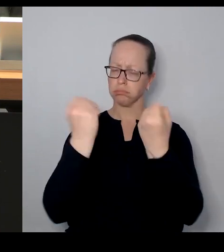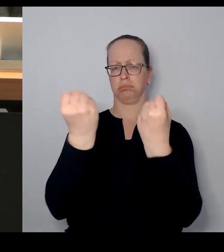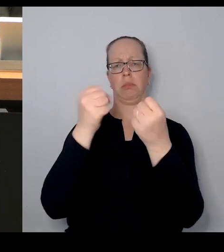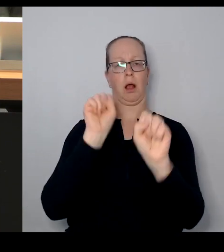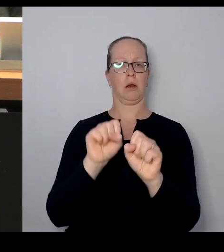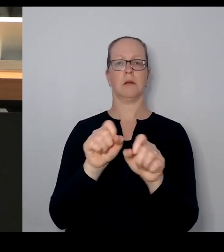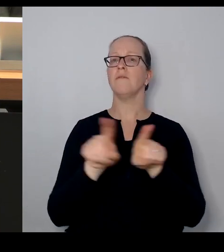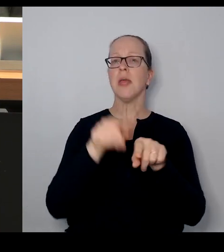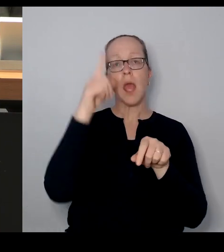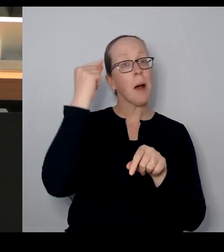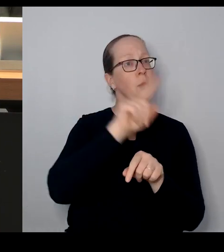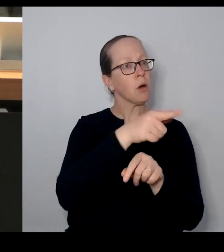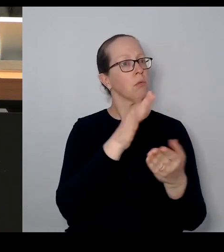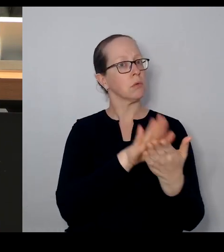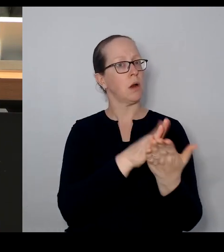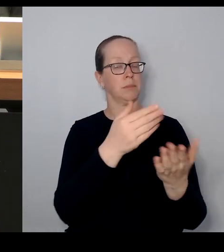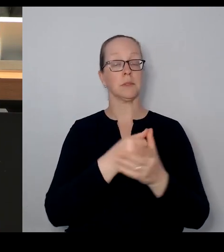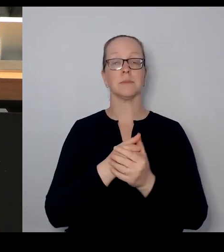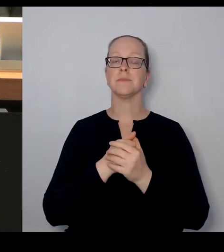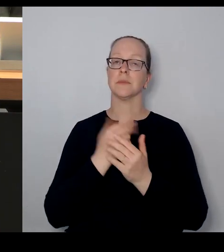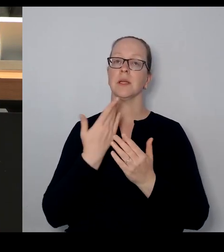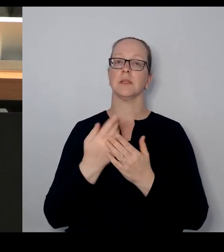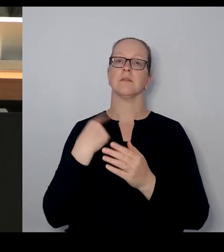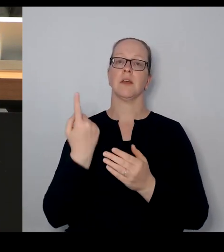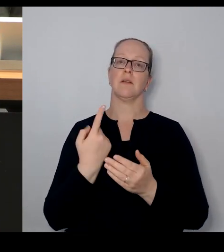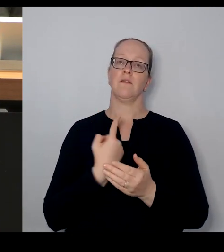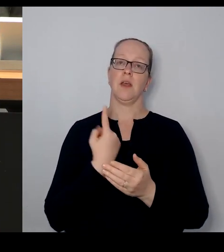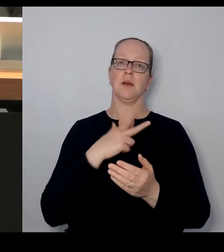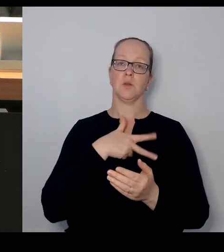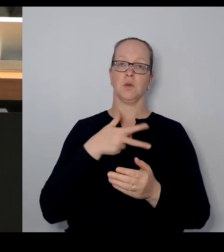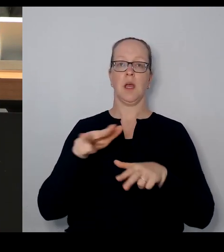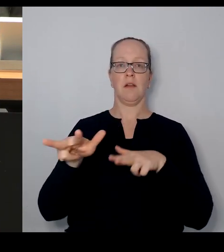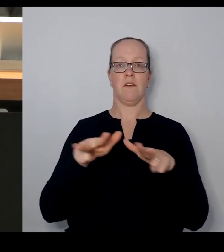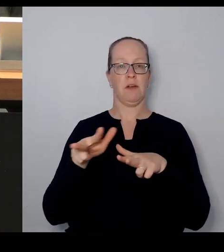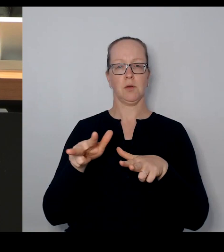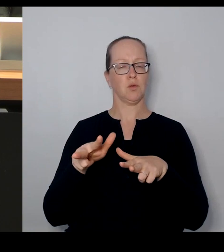nicht die Sozialverwaltung Entschuldigung die Senatsverwaltung auf, dafür Sorge